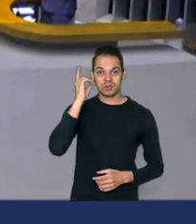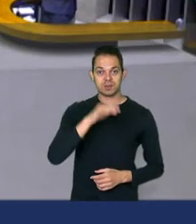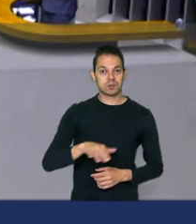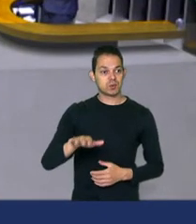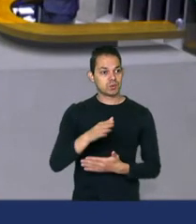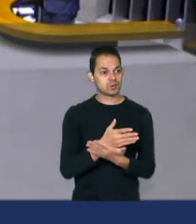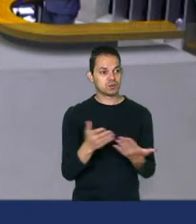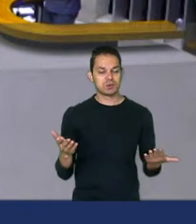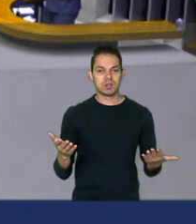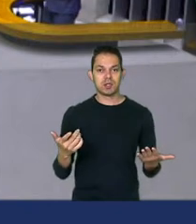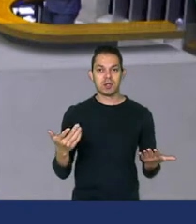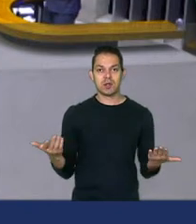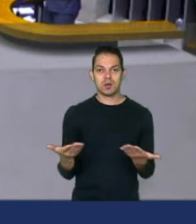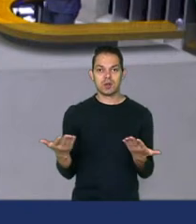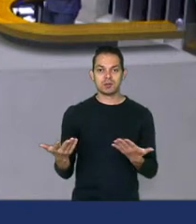PARES DESSA CASA, EU SUBO A ESSA TRIBUNA PARA PEDIR UM